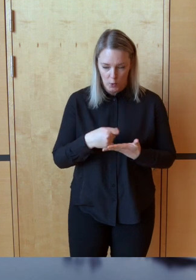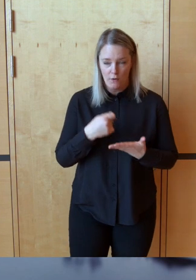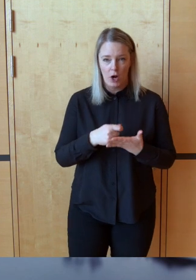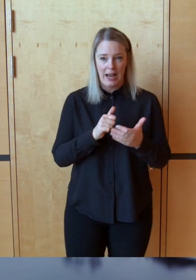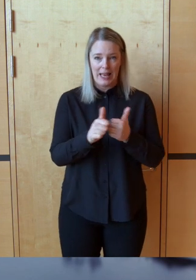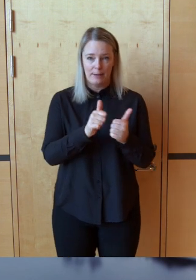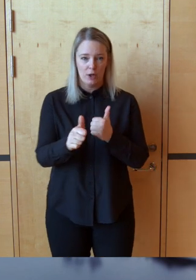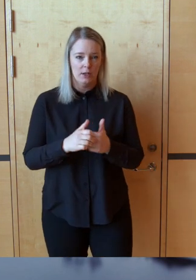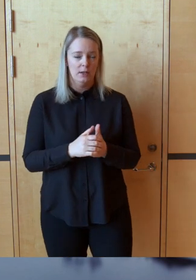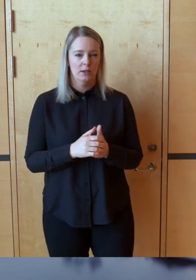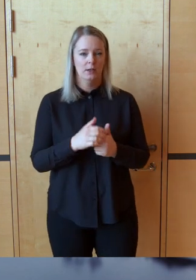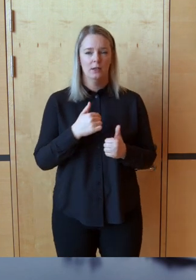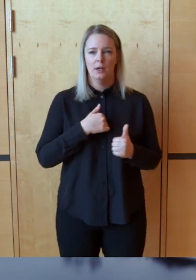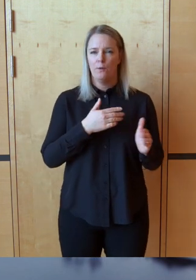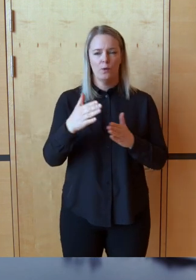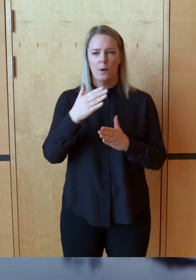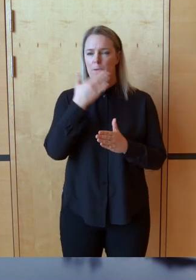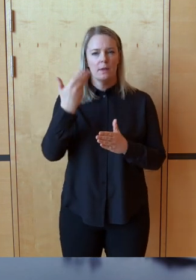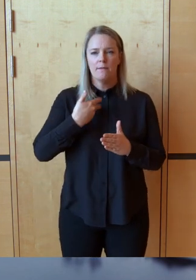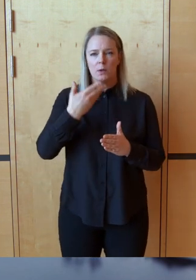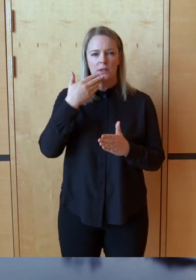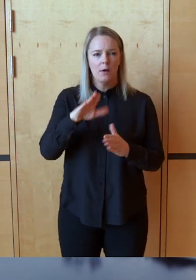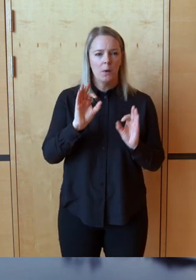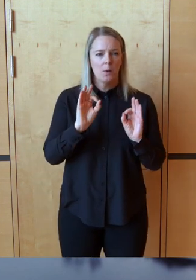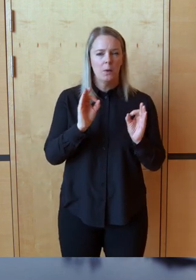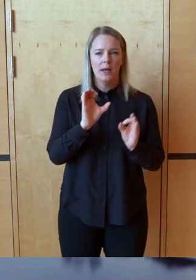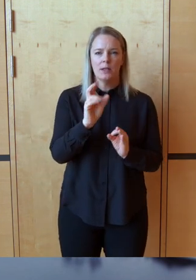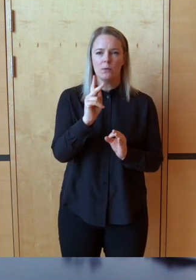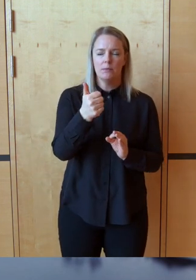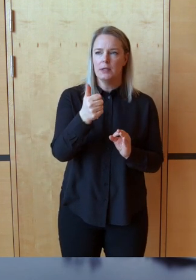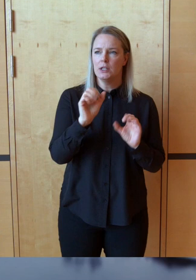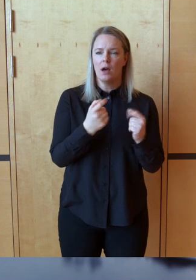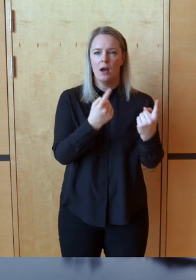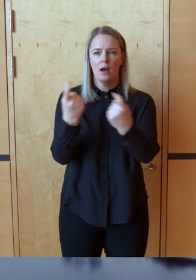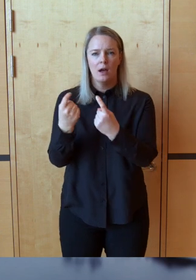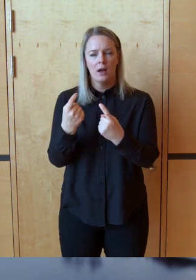Jag fortfarande fått svar på hur skv tänker för att hon ska ragga deltidsbrandmän till Kåge